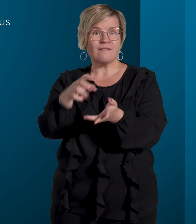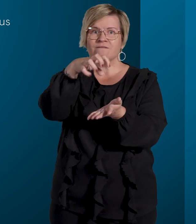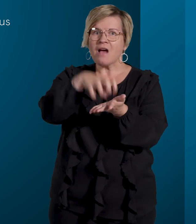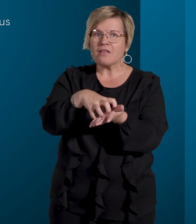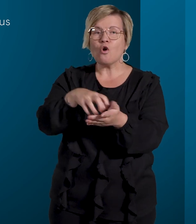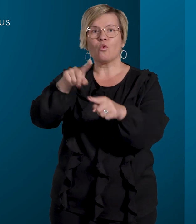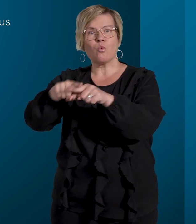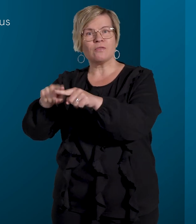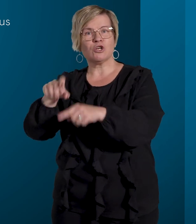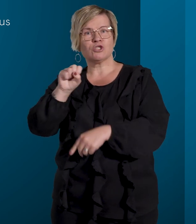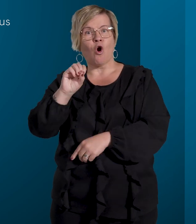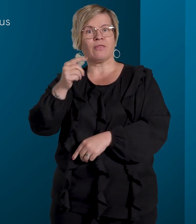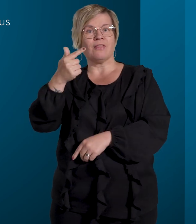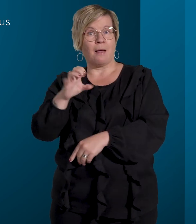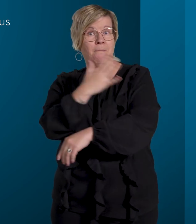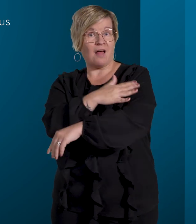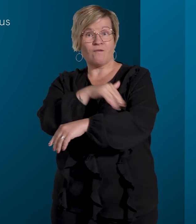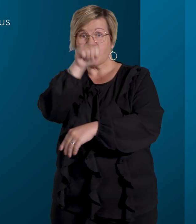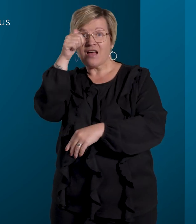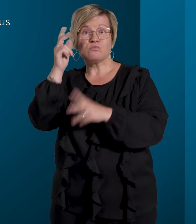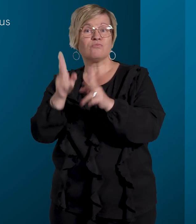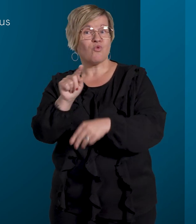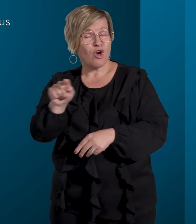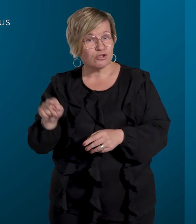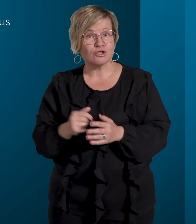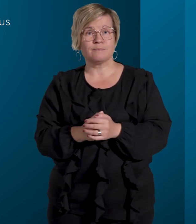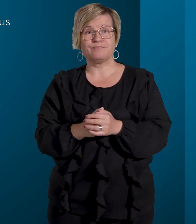jona julkisen sektorin sote-palvelut ovat myös ahdingossa.